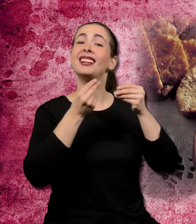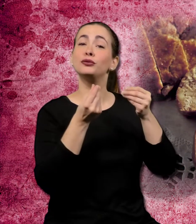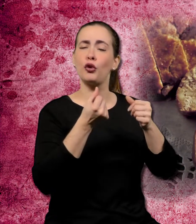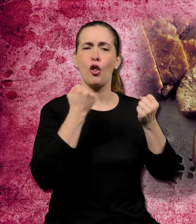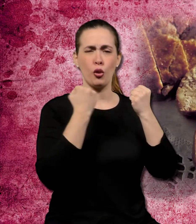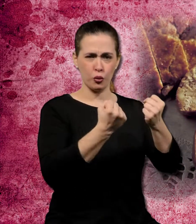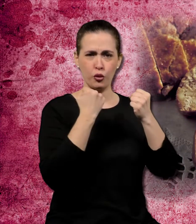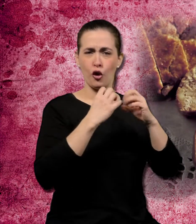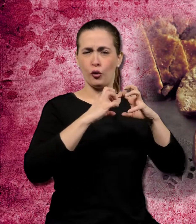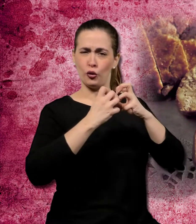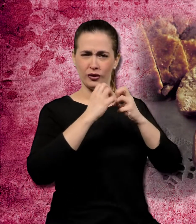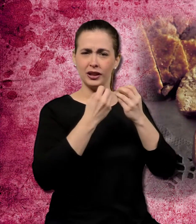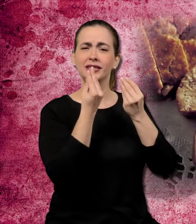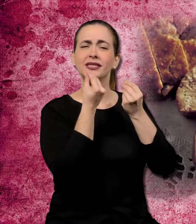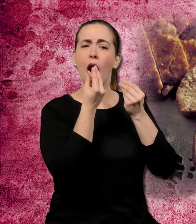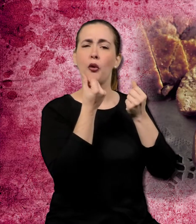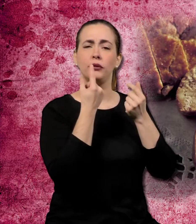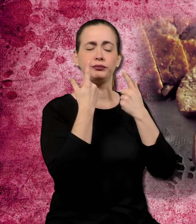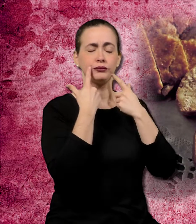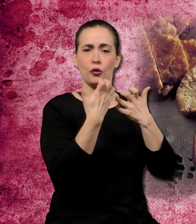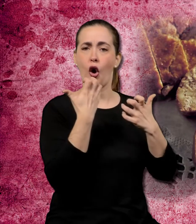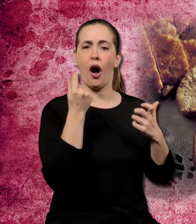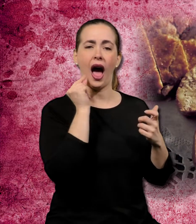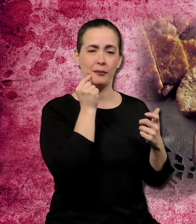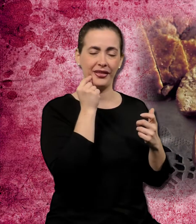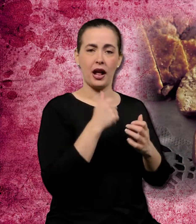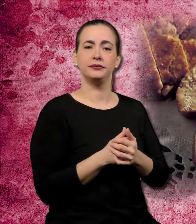Són de textura dura i cruixent i amb un gust marcat per l'ametlla.